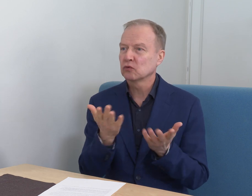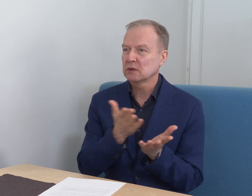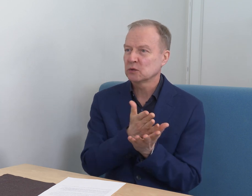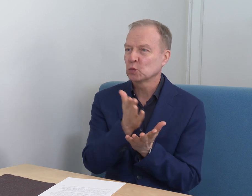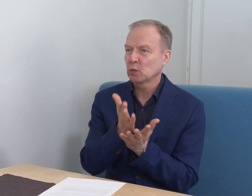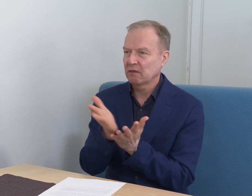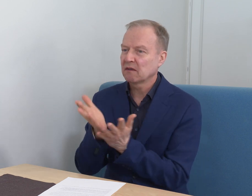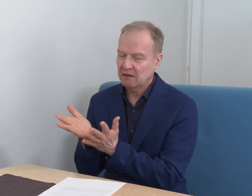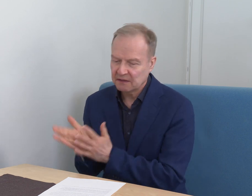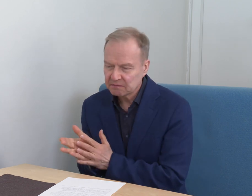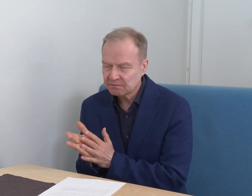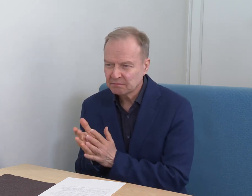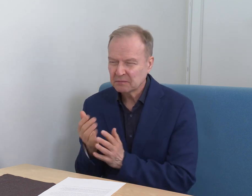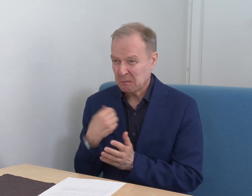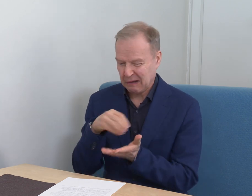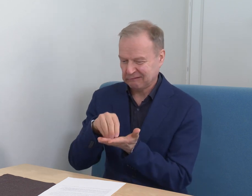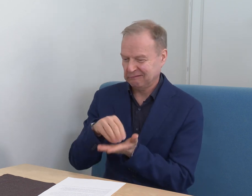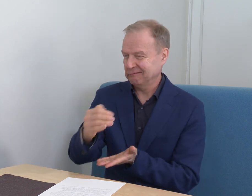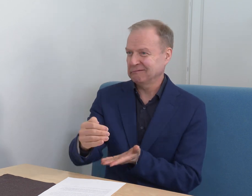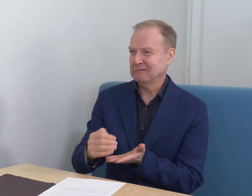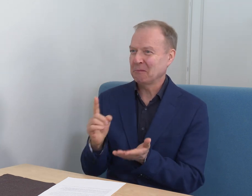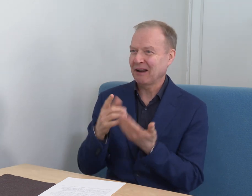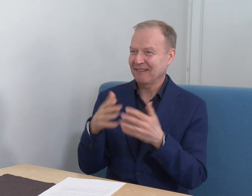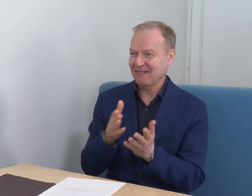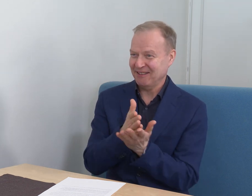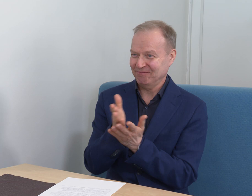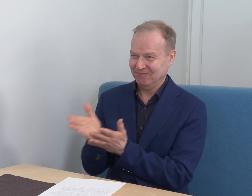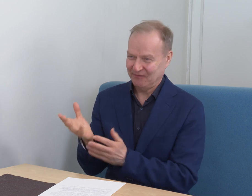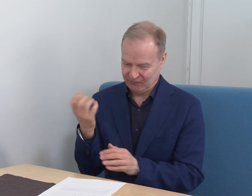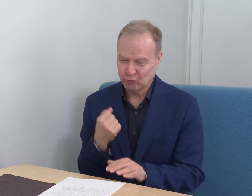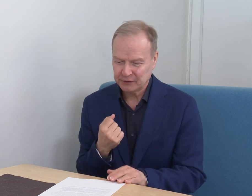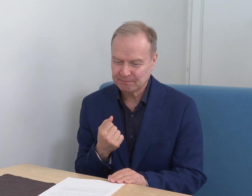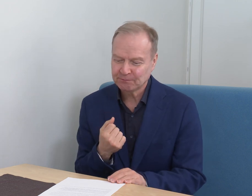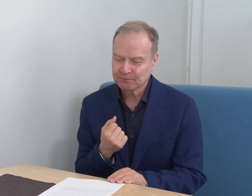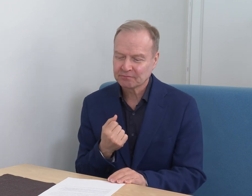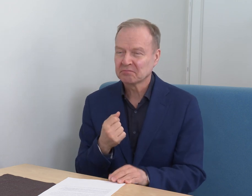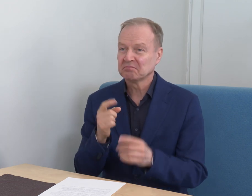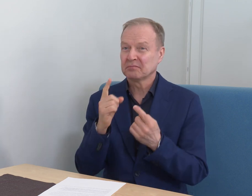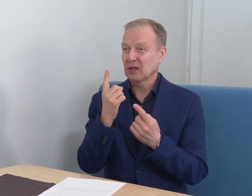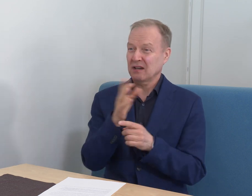Liitto pyrkii vaikuttamaan monisuuntaisesti.